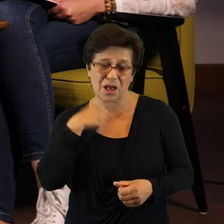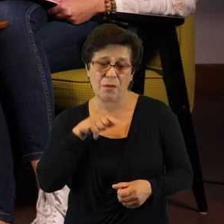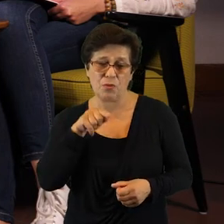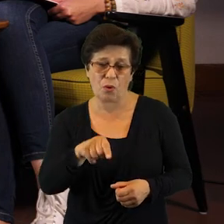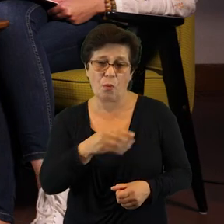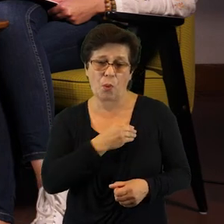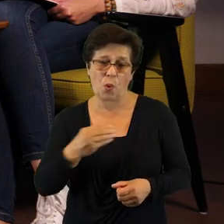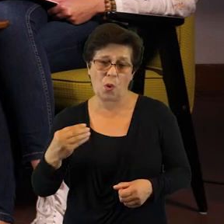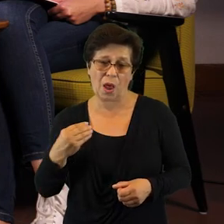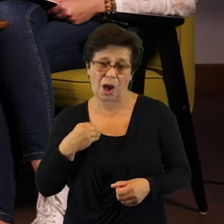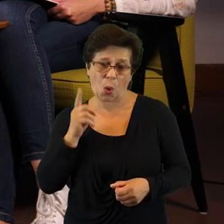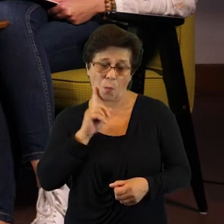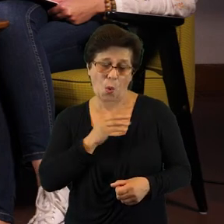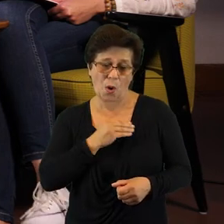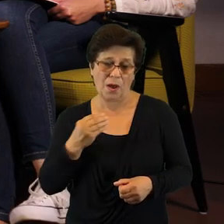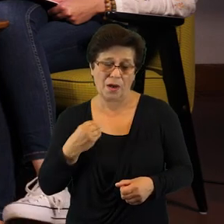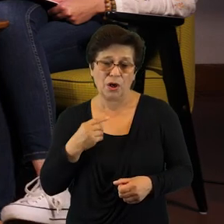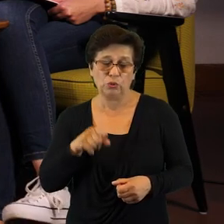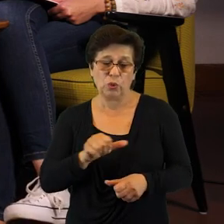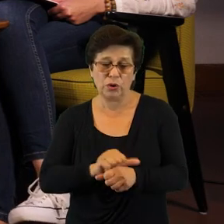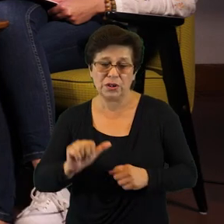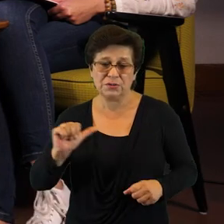I to jest pierwszy akord.